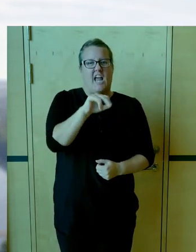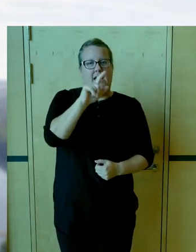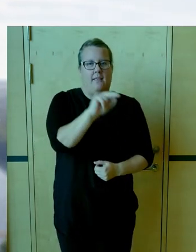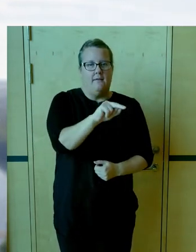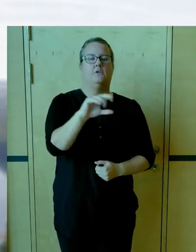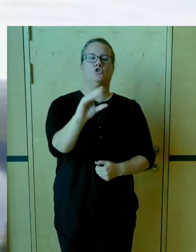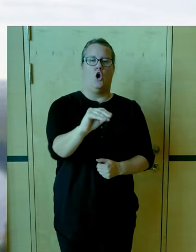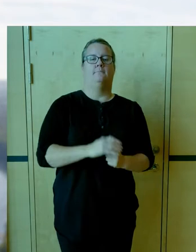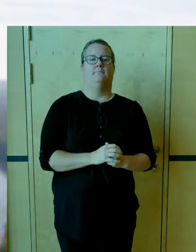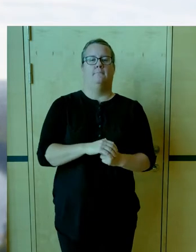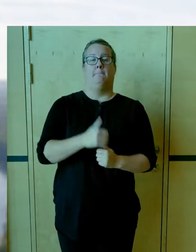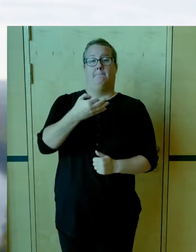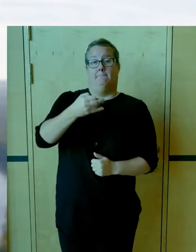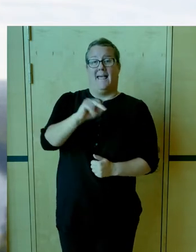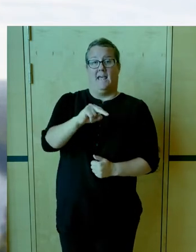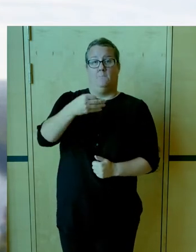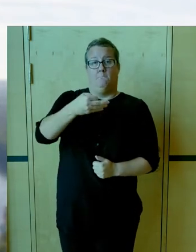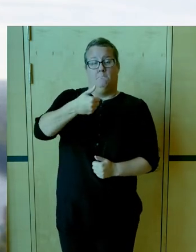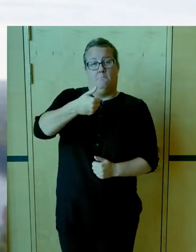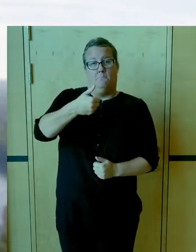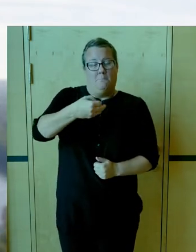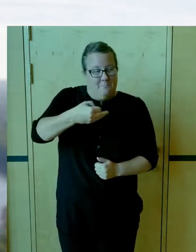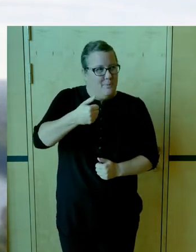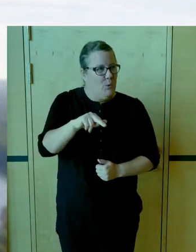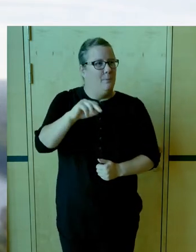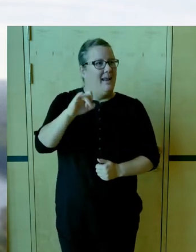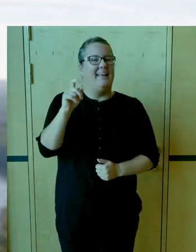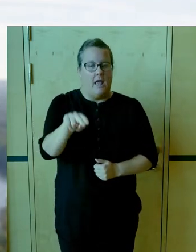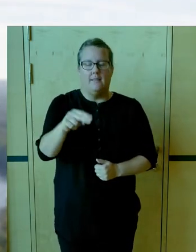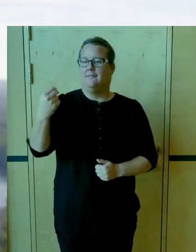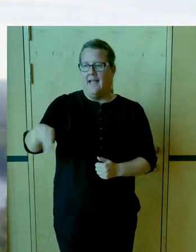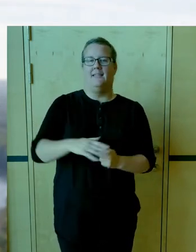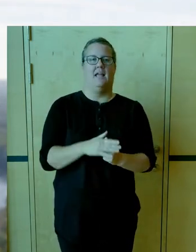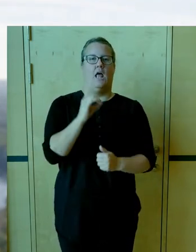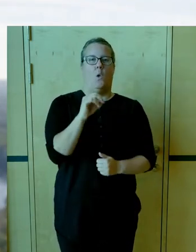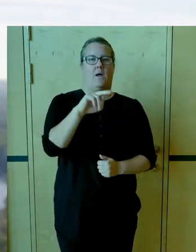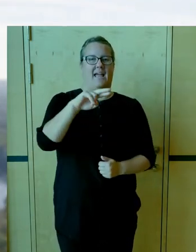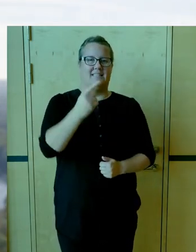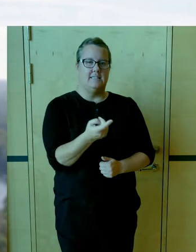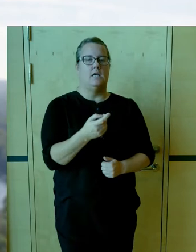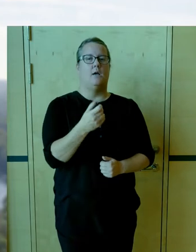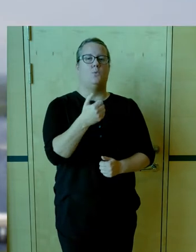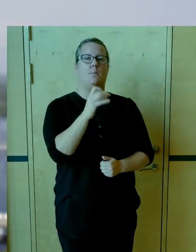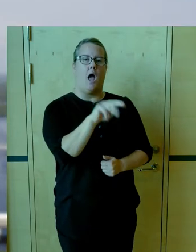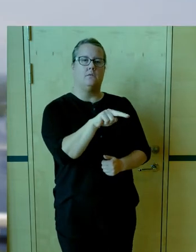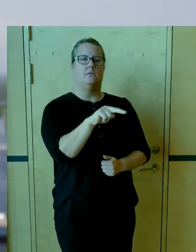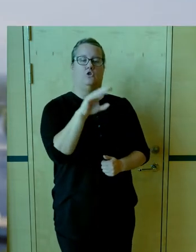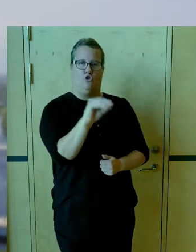Pär Brubäcken Ja Ramona Dolan